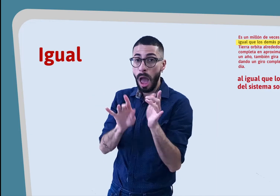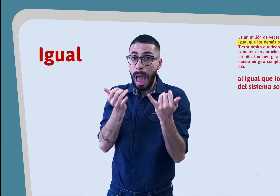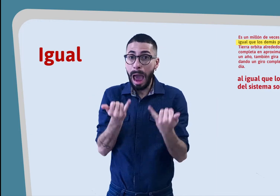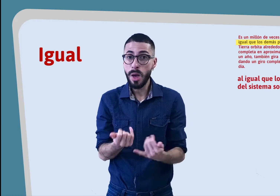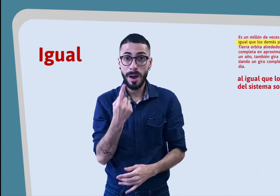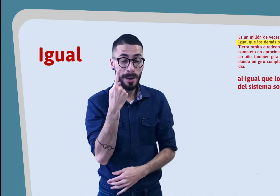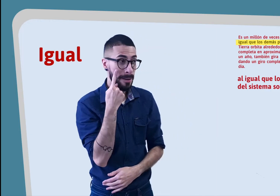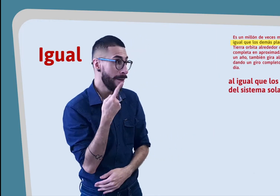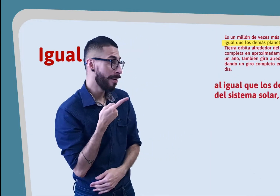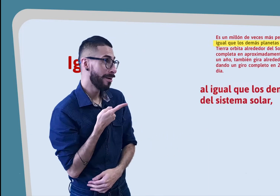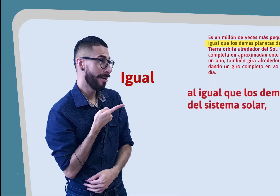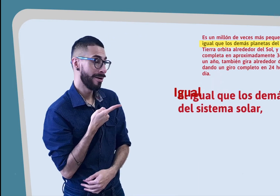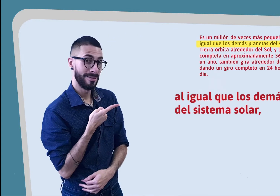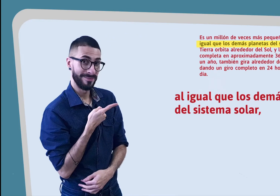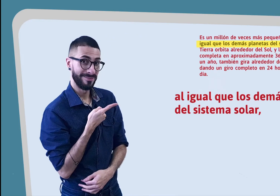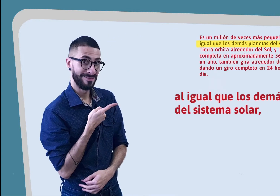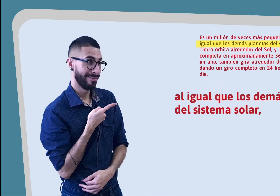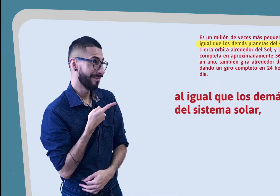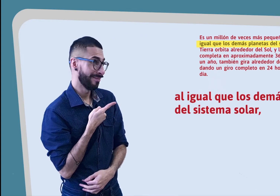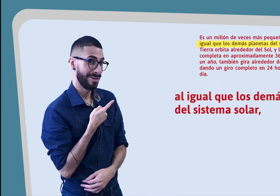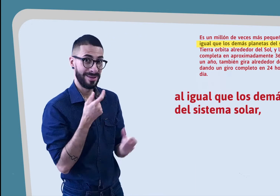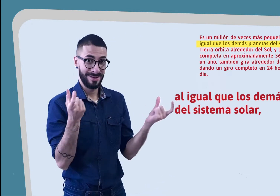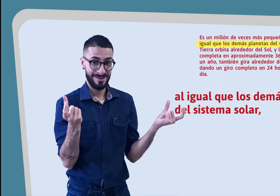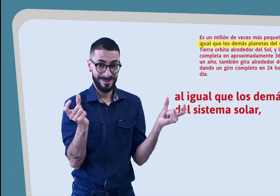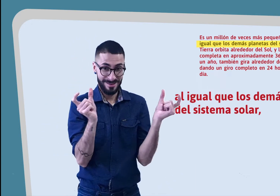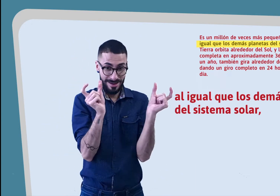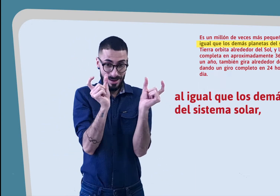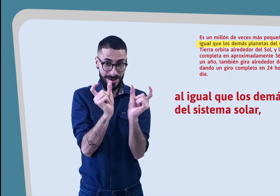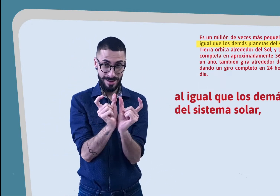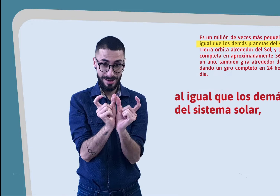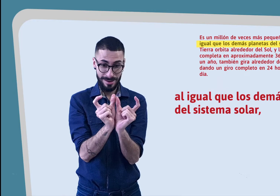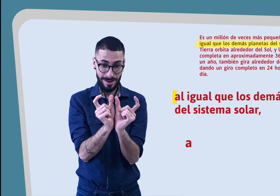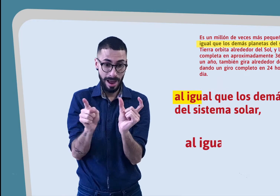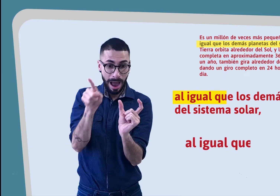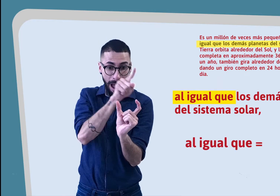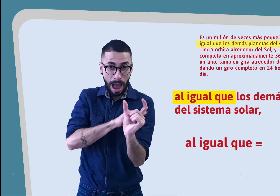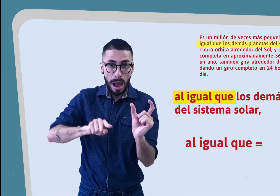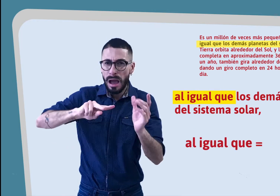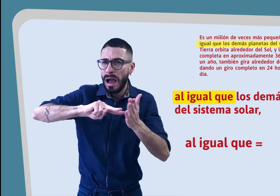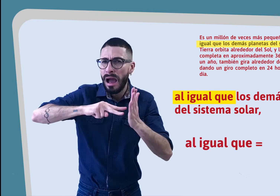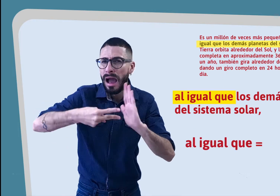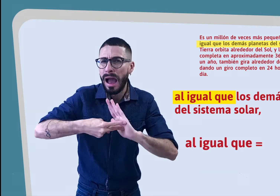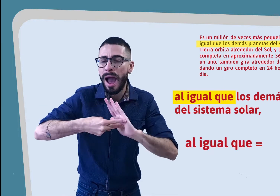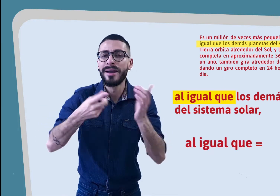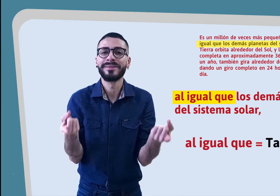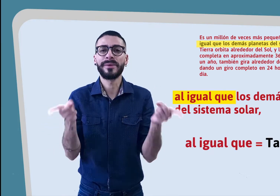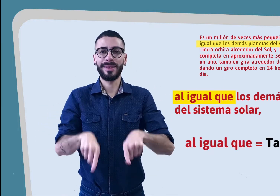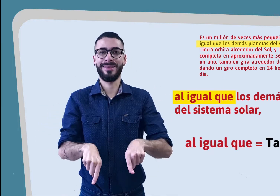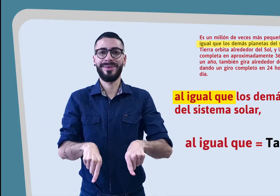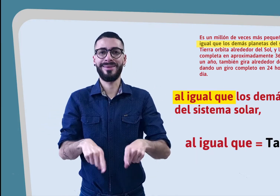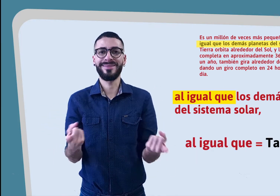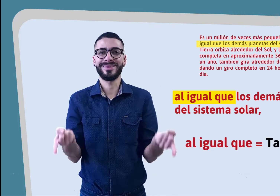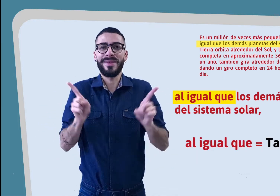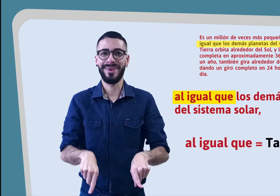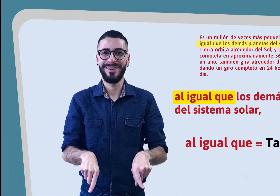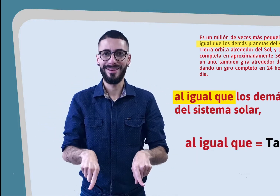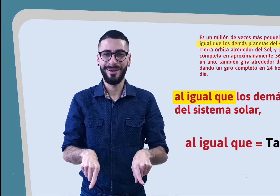En esta frase, "al igual que los demás planetas", igual significa también.